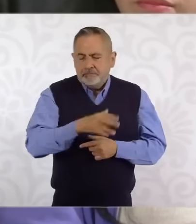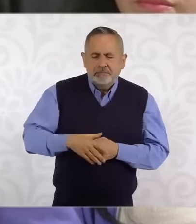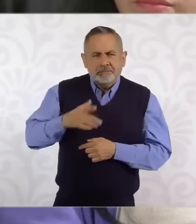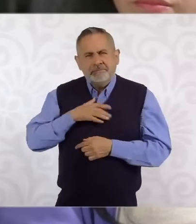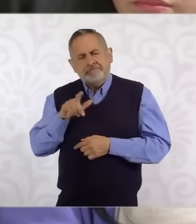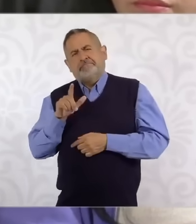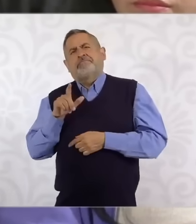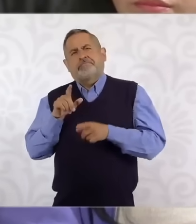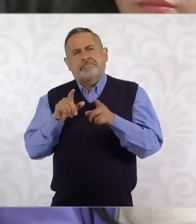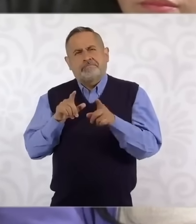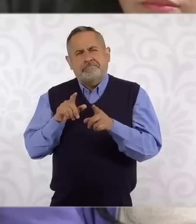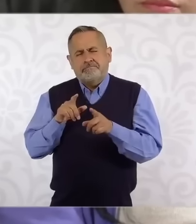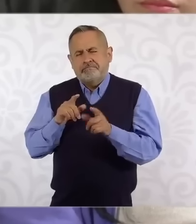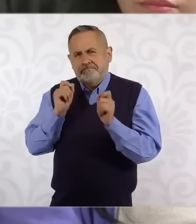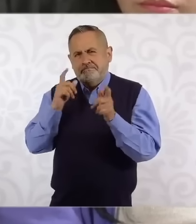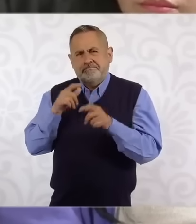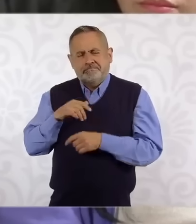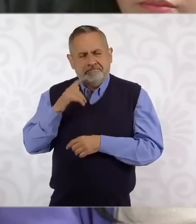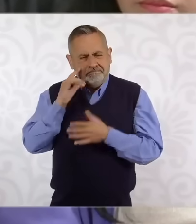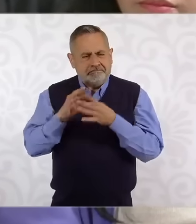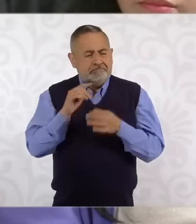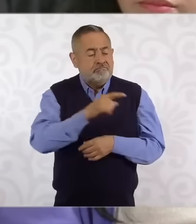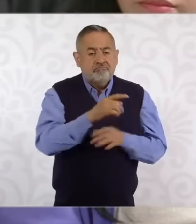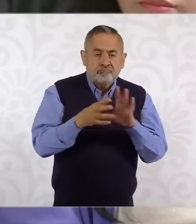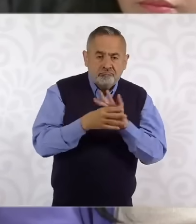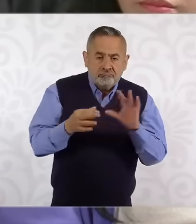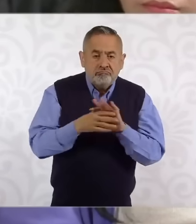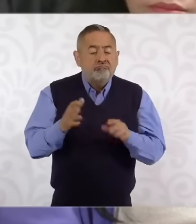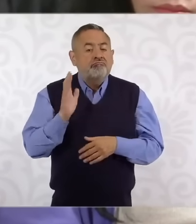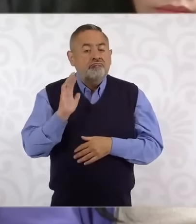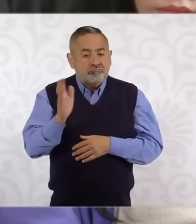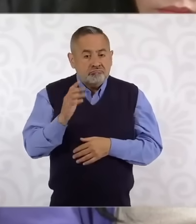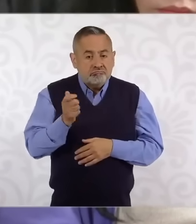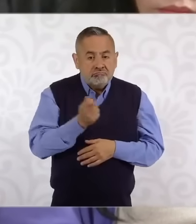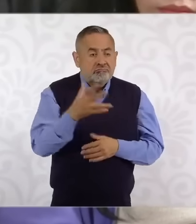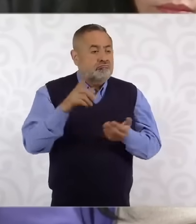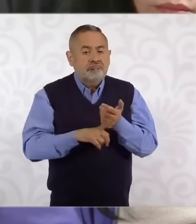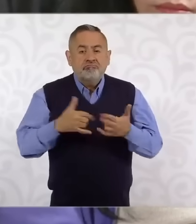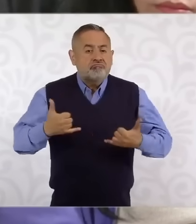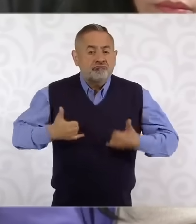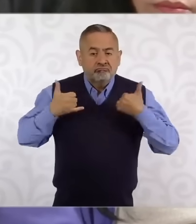la atención cuando platicaba que ya existe alguna resistencia por parte de los jóvenes para ingresar